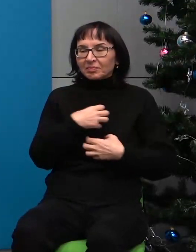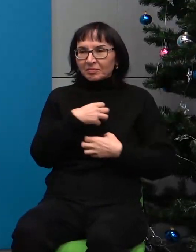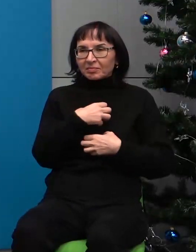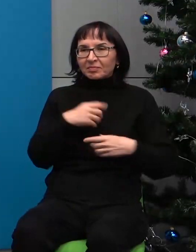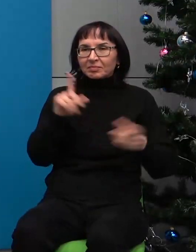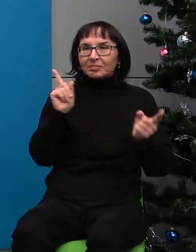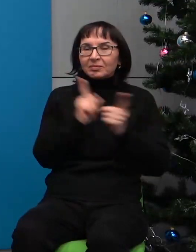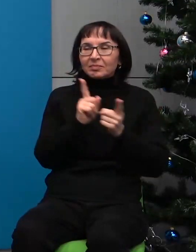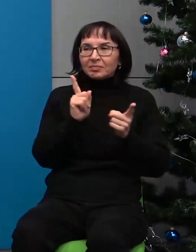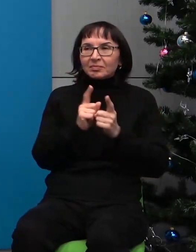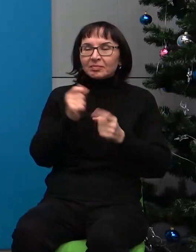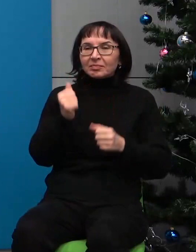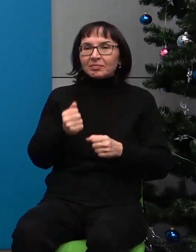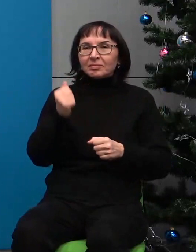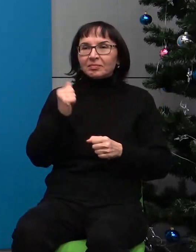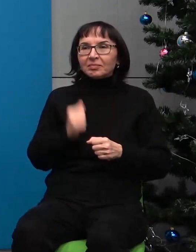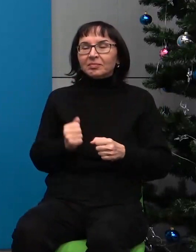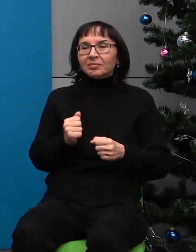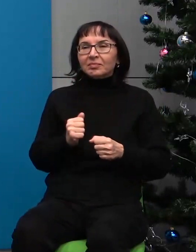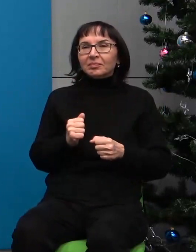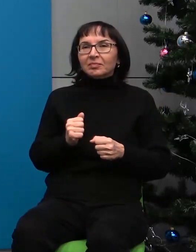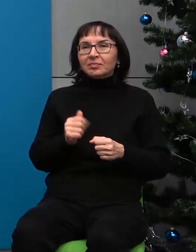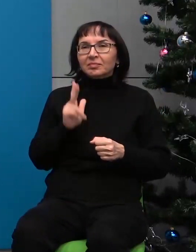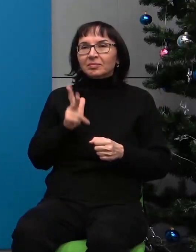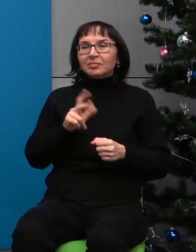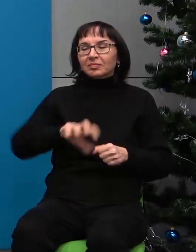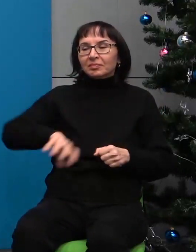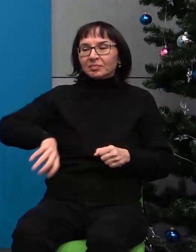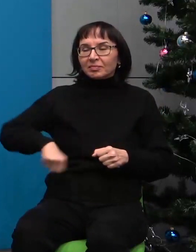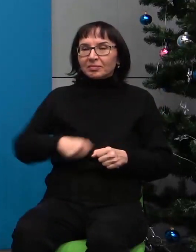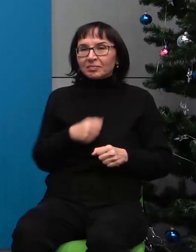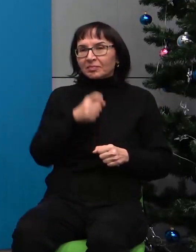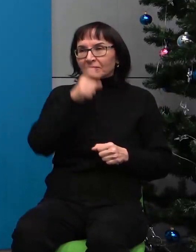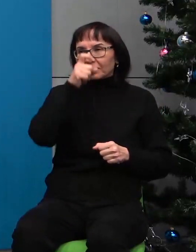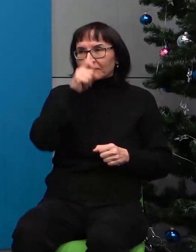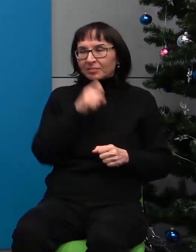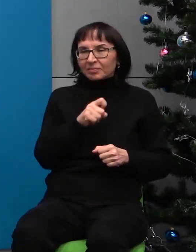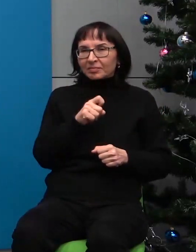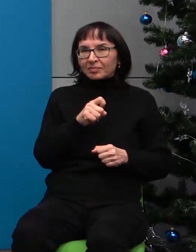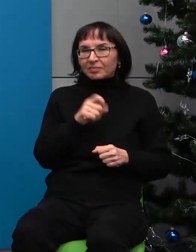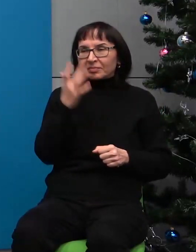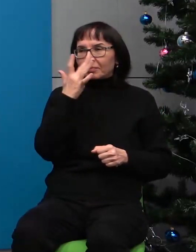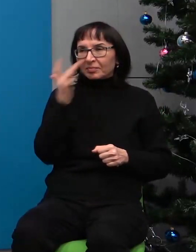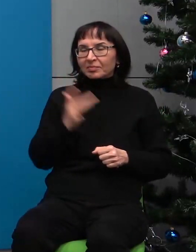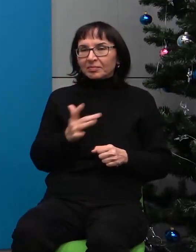ktoś mi ukradł złego. To było rosyjskie wydanie złego